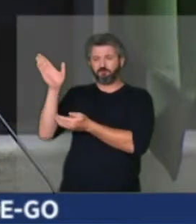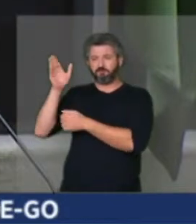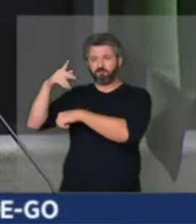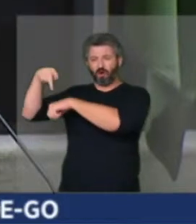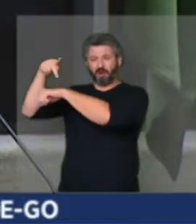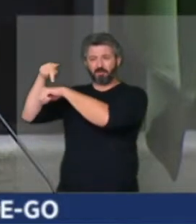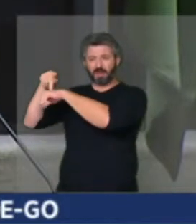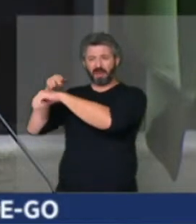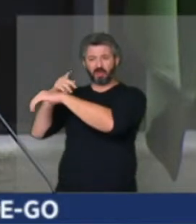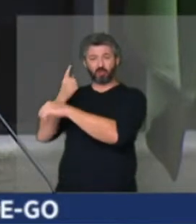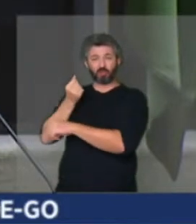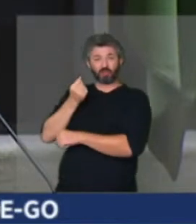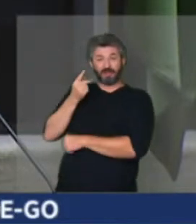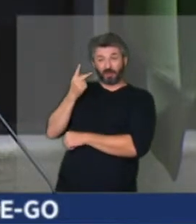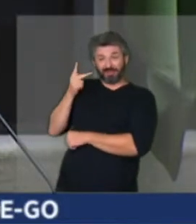PARAÍSO FISCAL E UM FATO QUE É MAIS GRAVE, GRAVÍSSIMO,